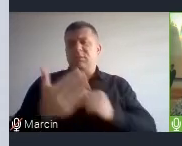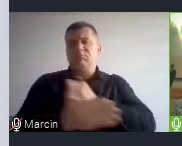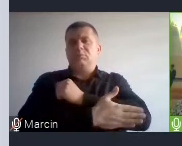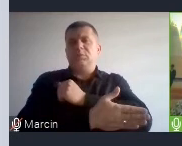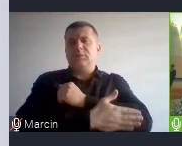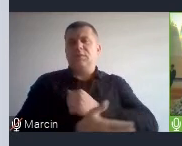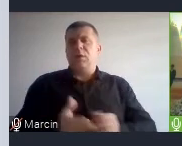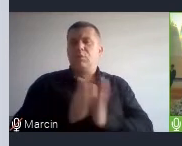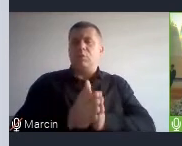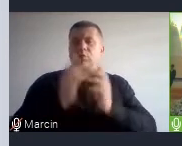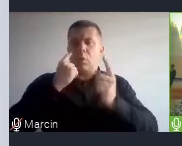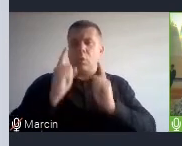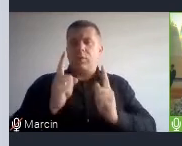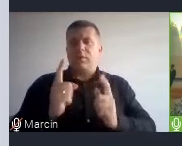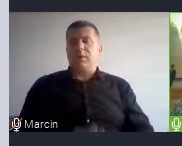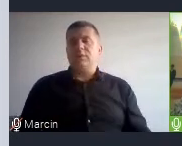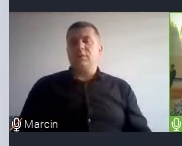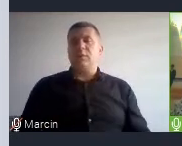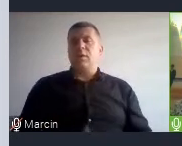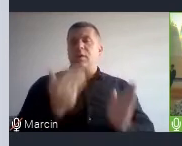Proszę uważać, aby nie przesadzać z warunkami.